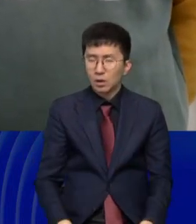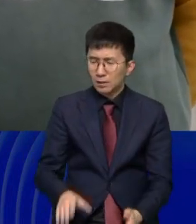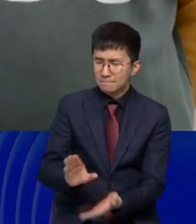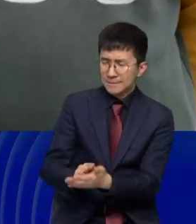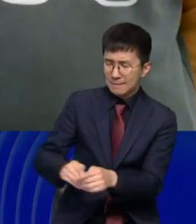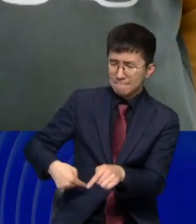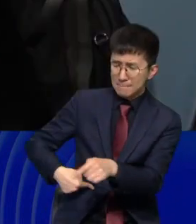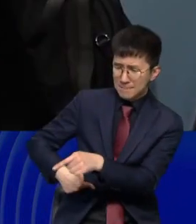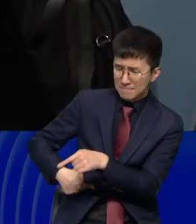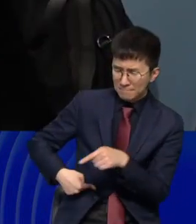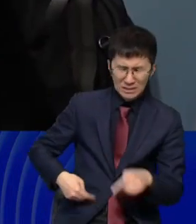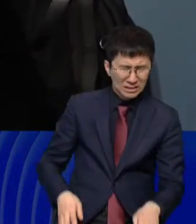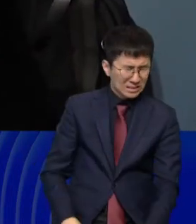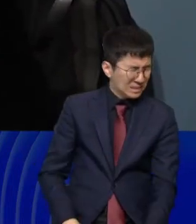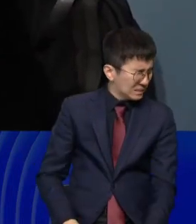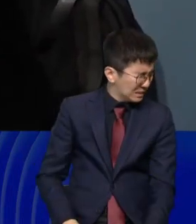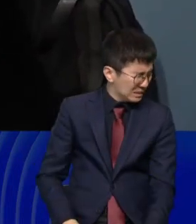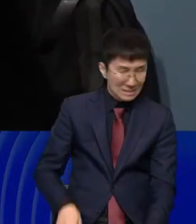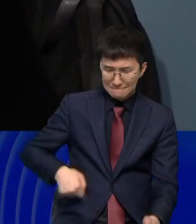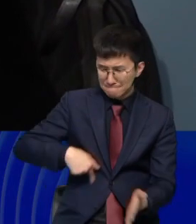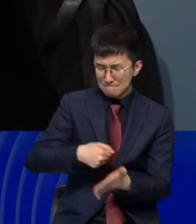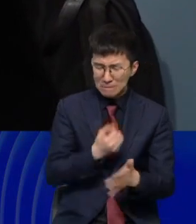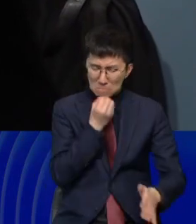불법행위를 참지 못하고 용기를 낸 분들입니다.